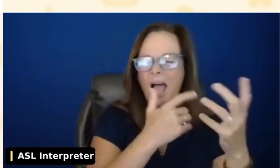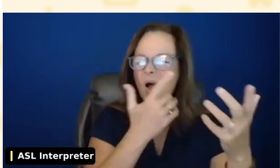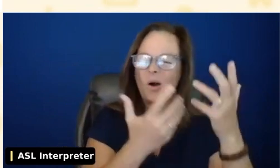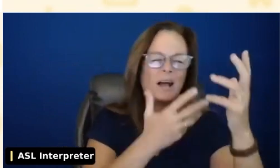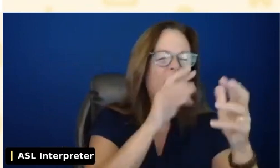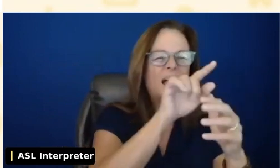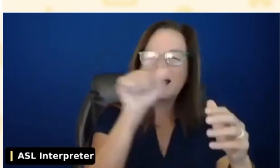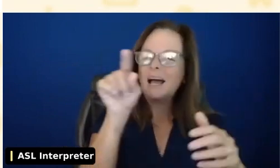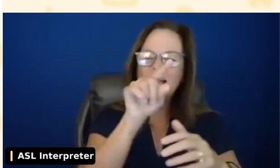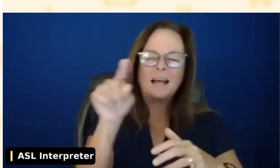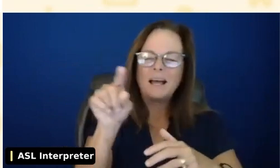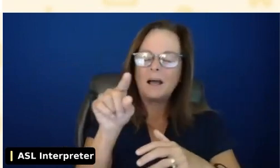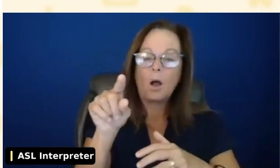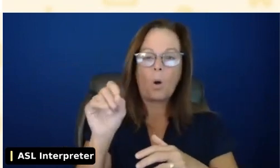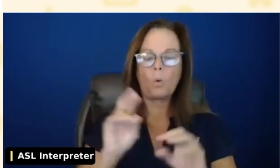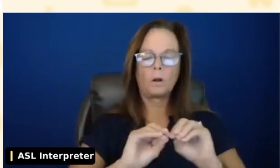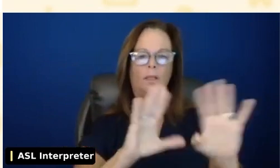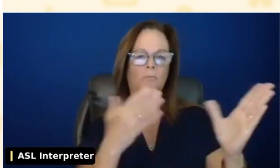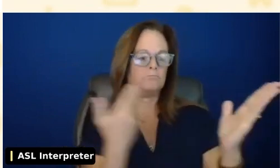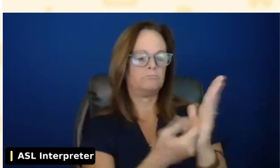por ti y luego te dice que ya está hecho?